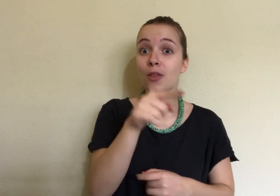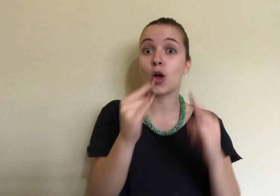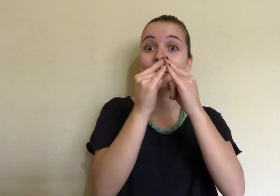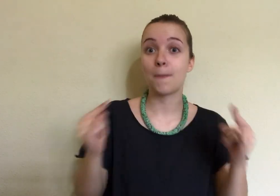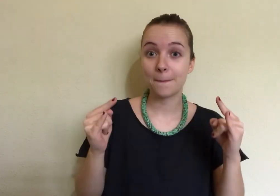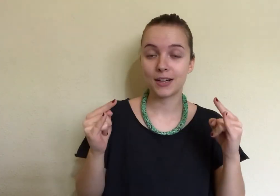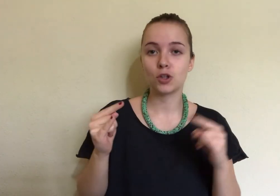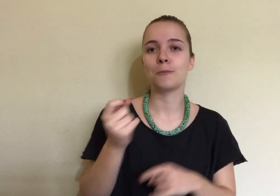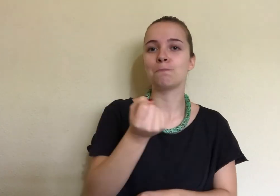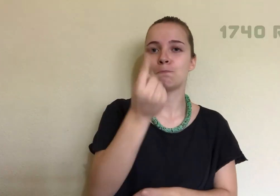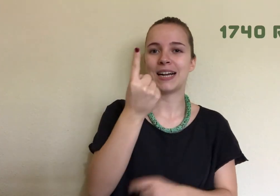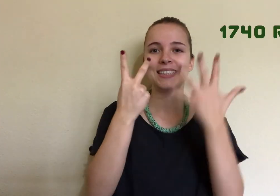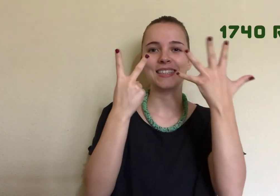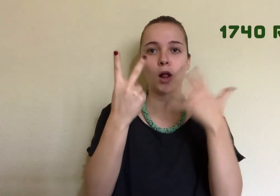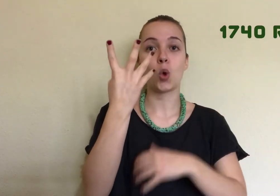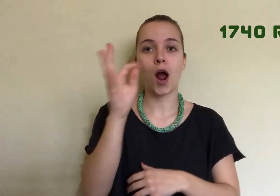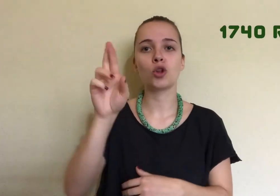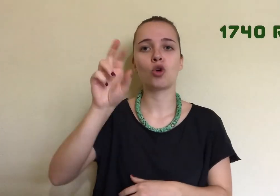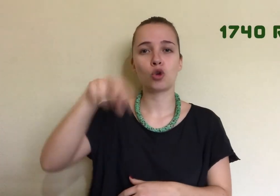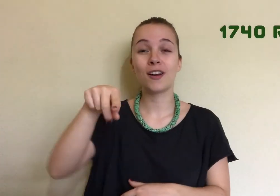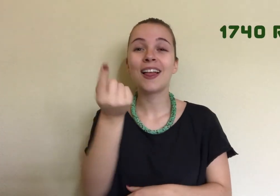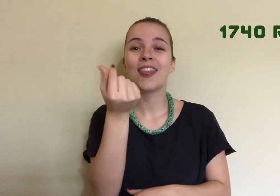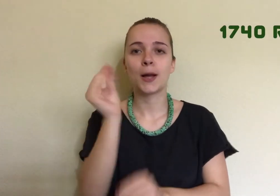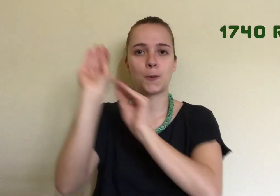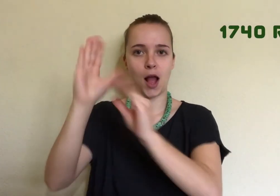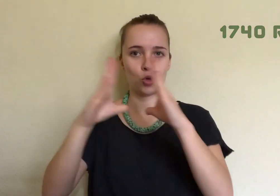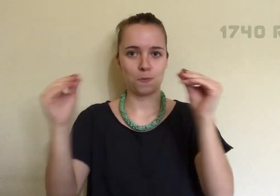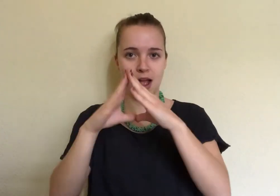El precio del campamento es de 1740 RON, en moneda rumana.